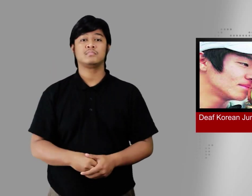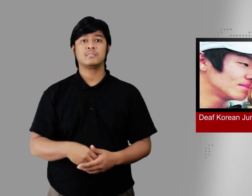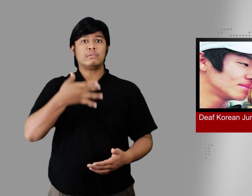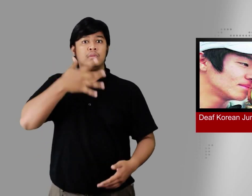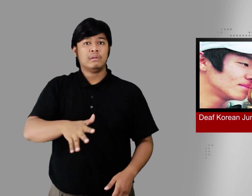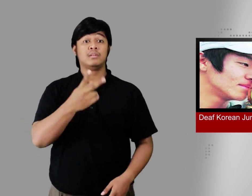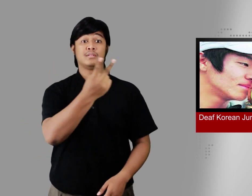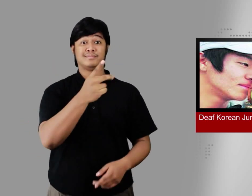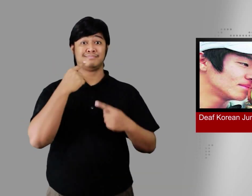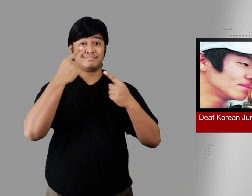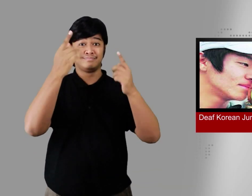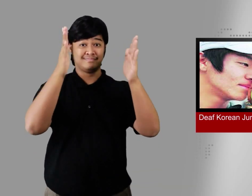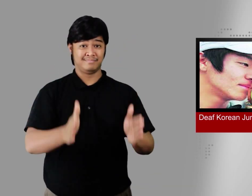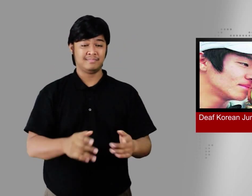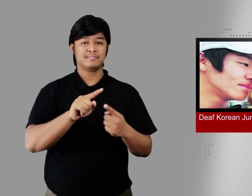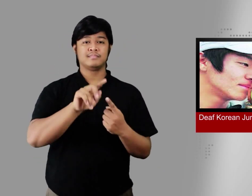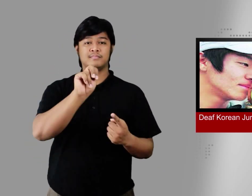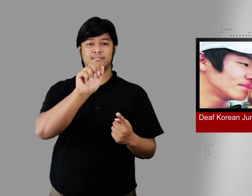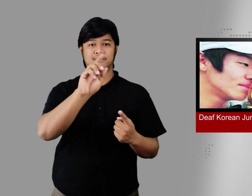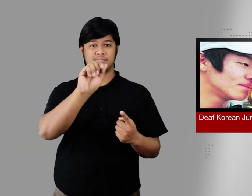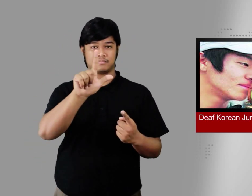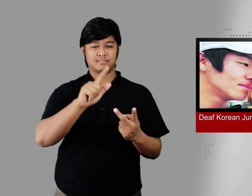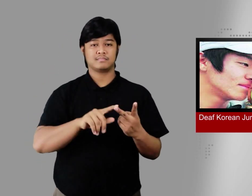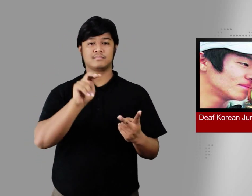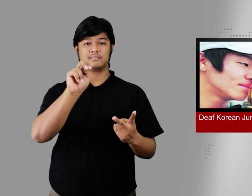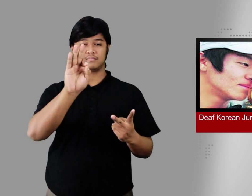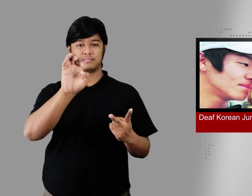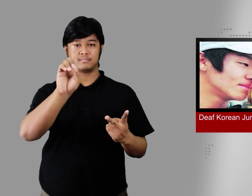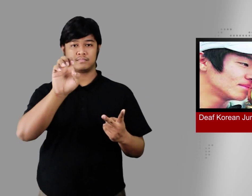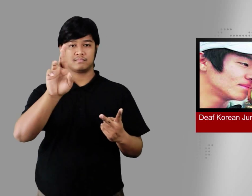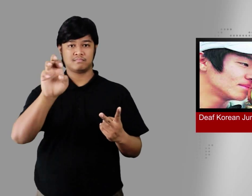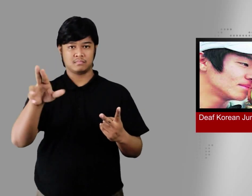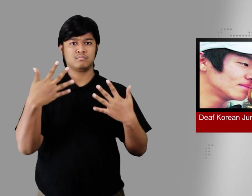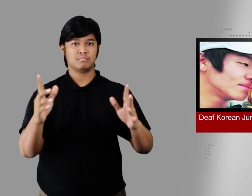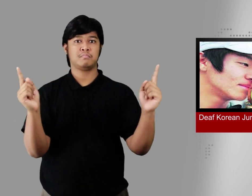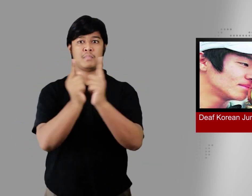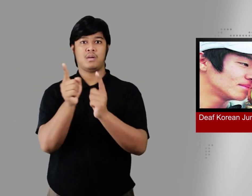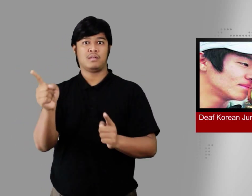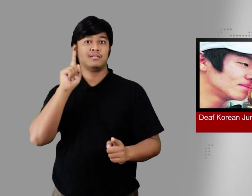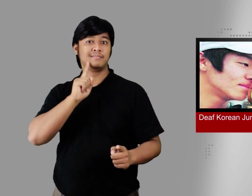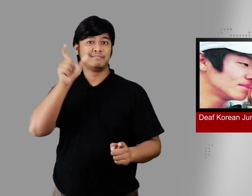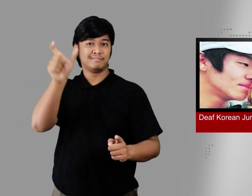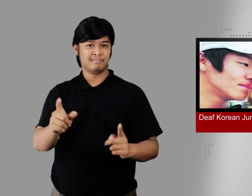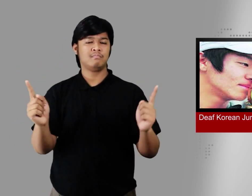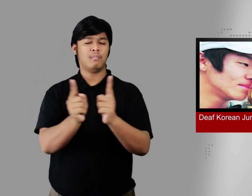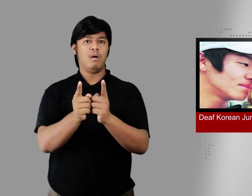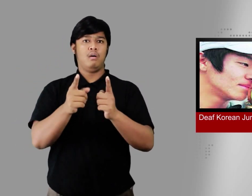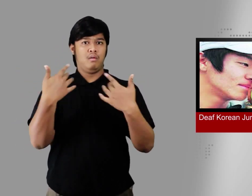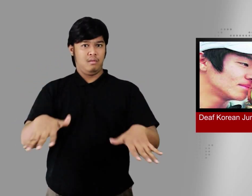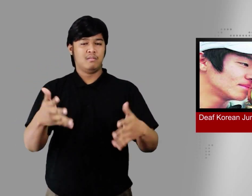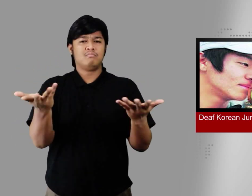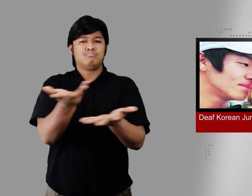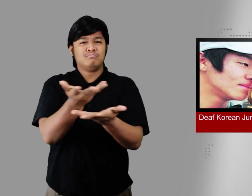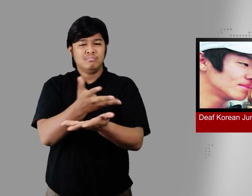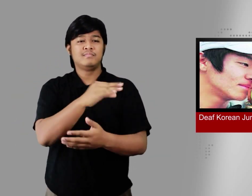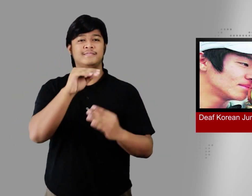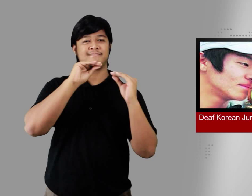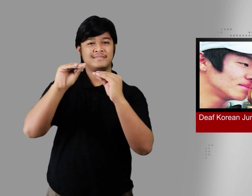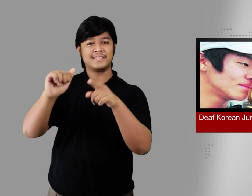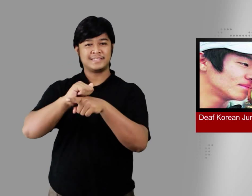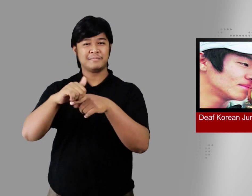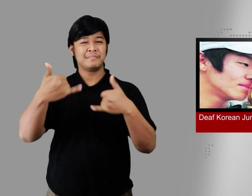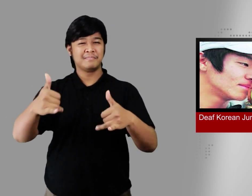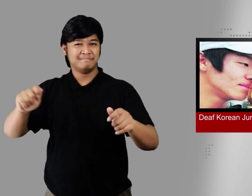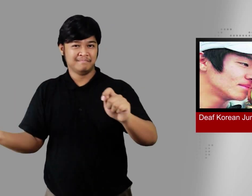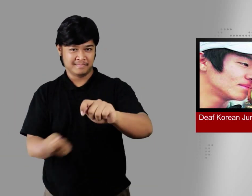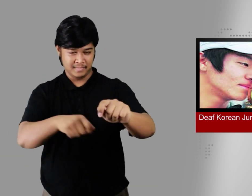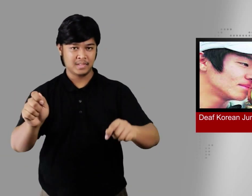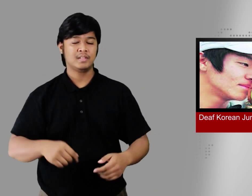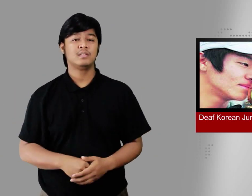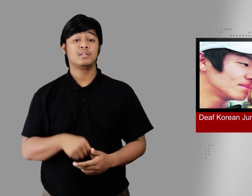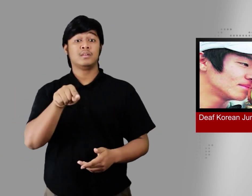Beliau telah bertemu dengan Nadal dan Federer, kemudian diajar dan bermain bersamanya.